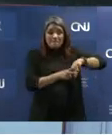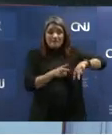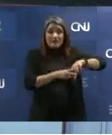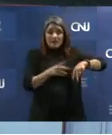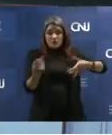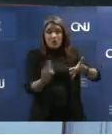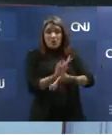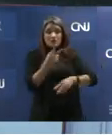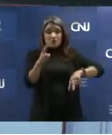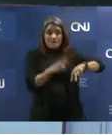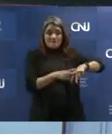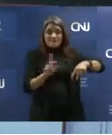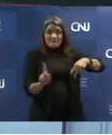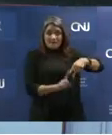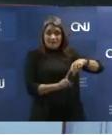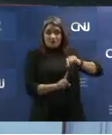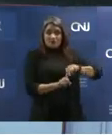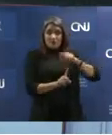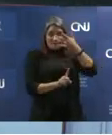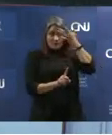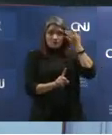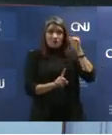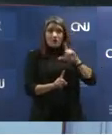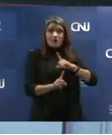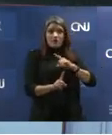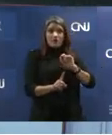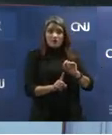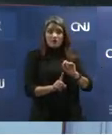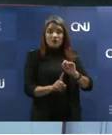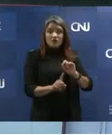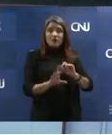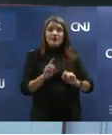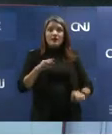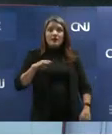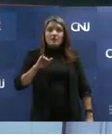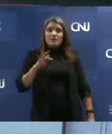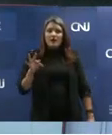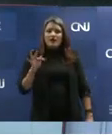é atestado pelo DMF como absolutamente equivocado.